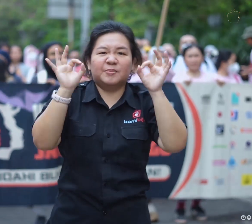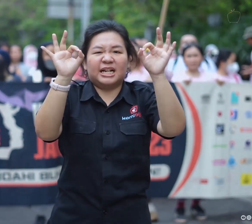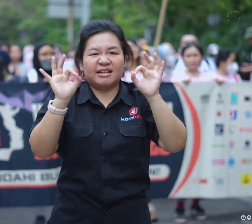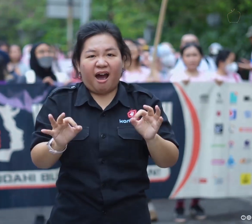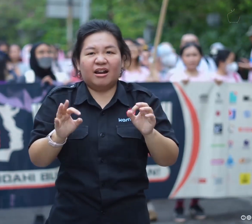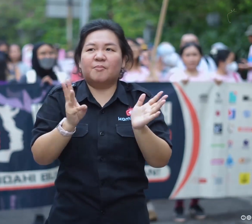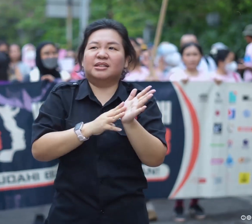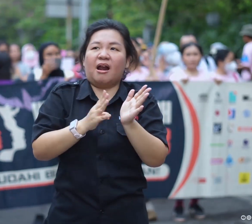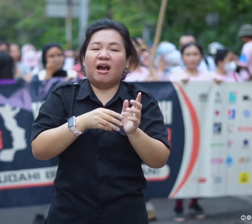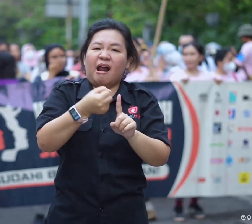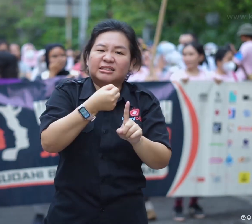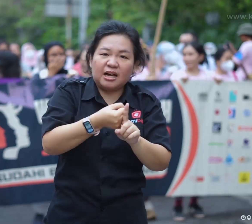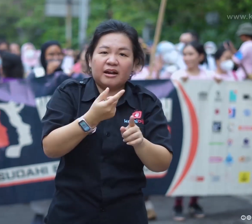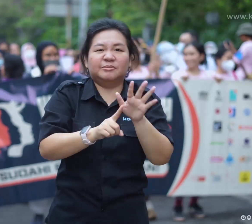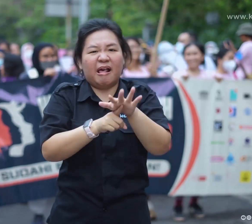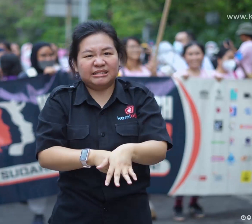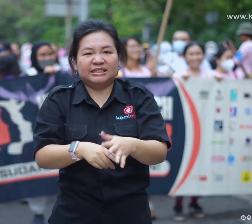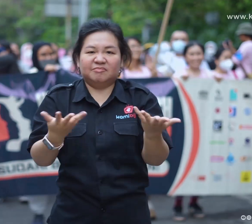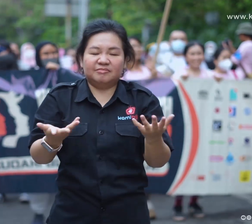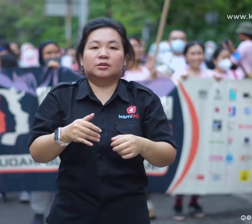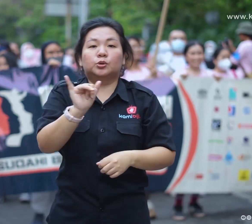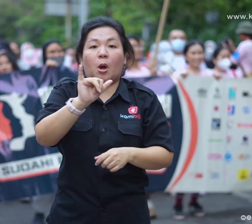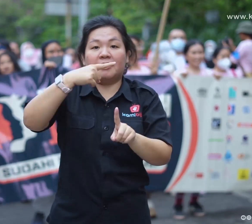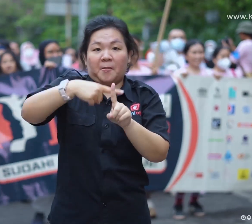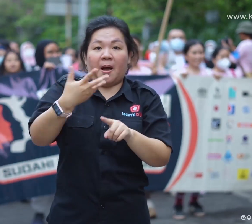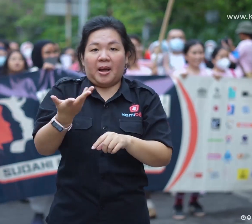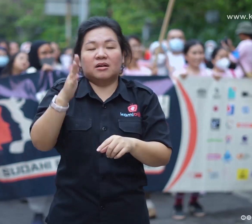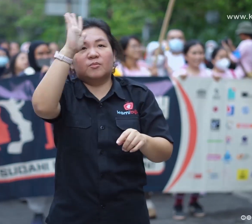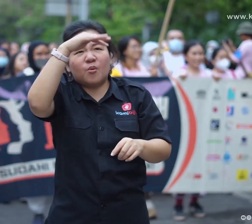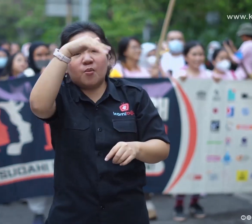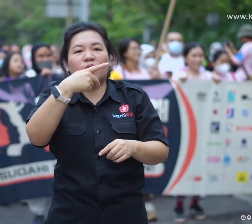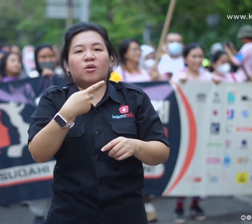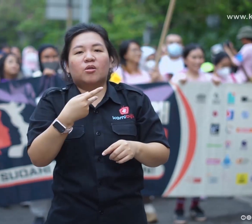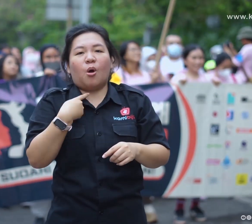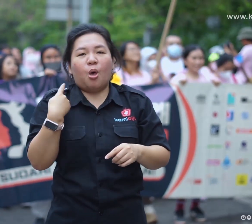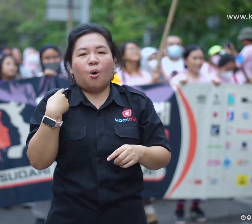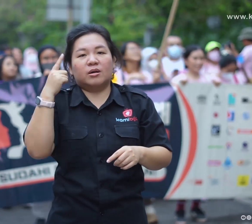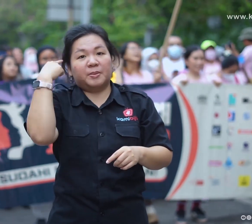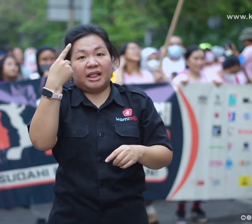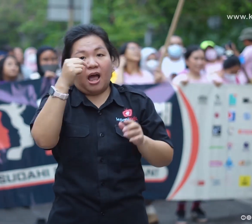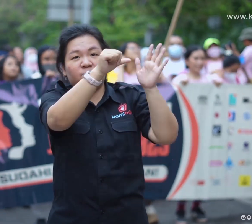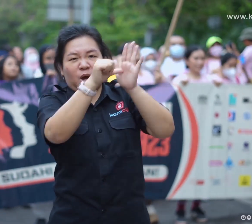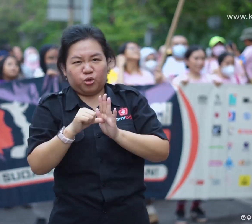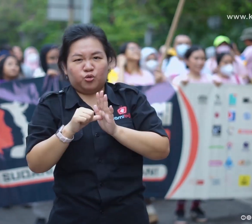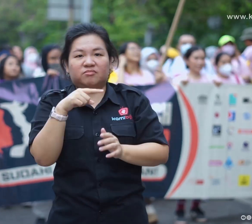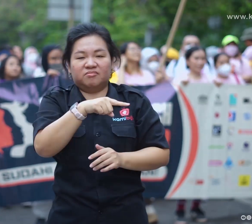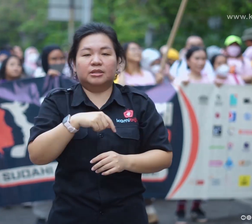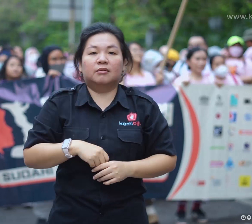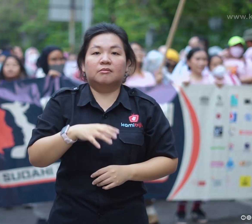pendidikan, masalah kekerasan, diskriminasi, serta mendesak Pemerintah agar turun tangan.